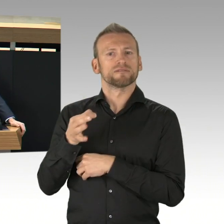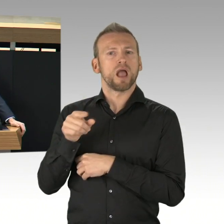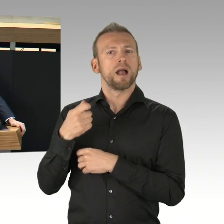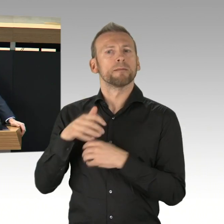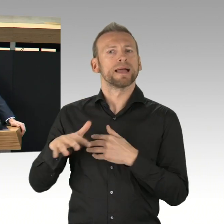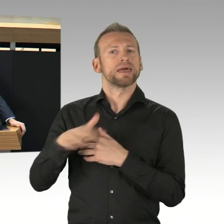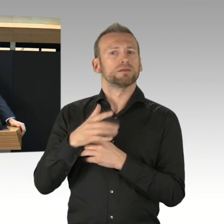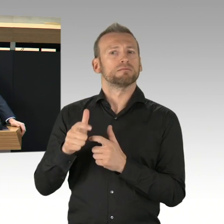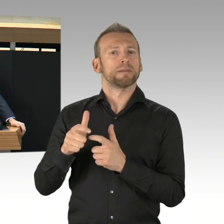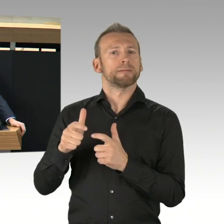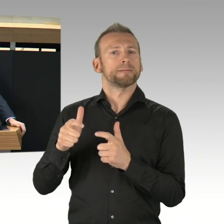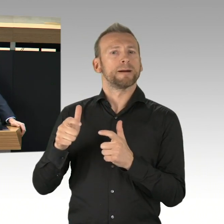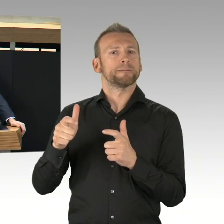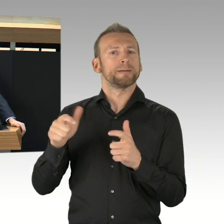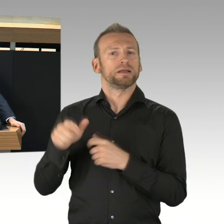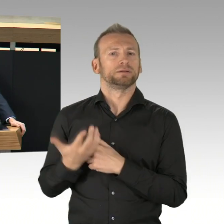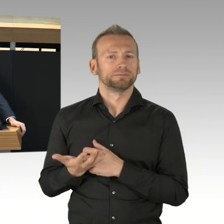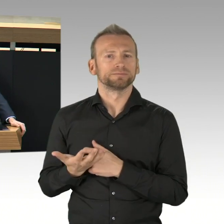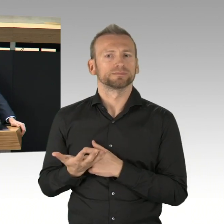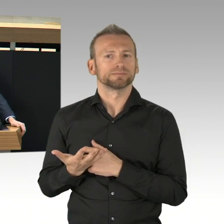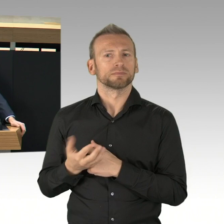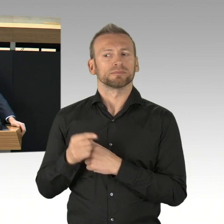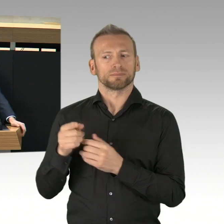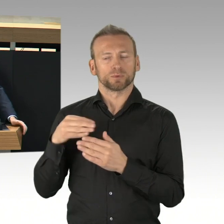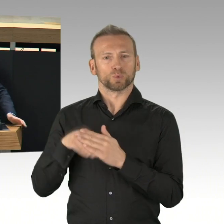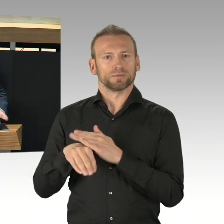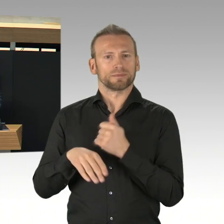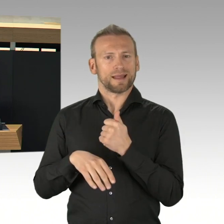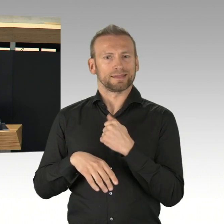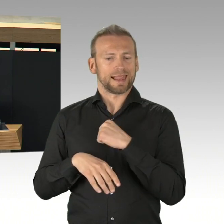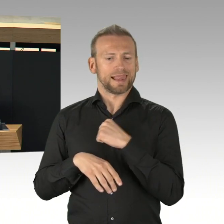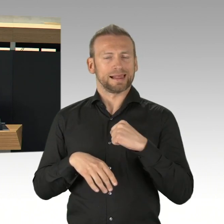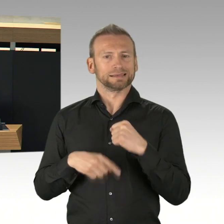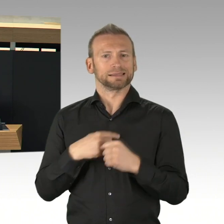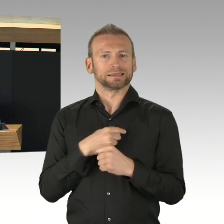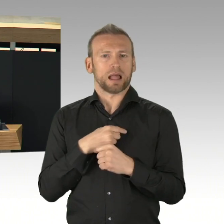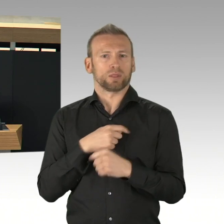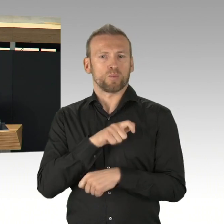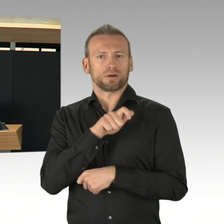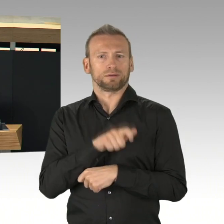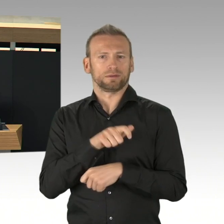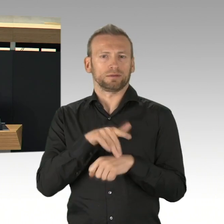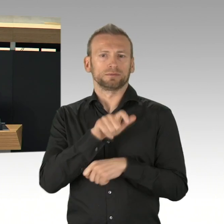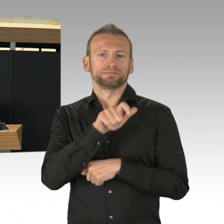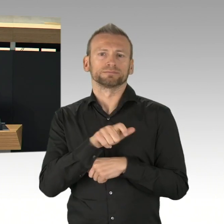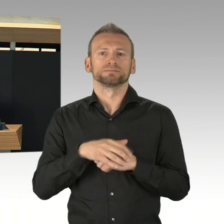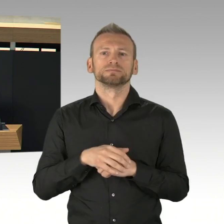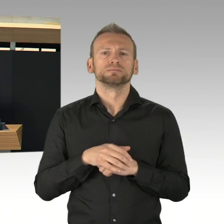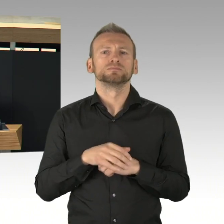Die Instrumente, die Sie wählen, über die muss man trefflich streiten. Denn Sie haben sich entschieden,